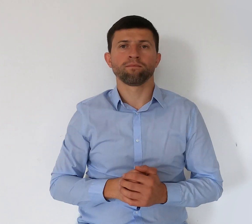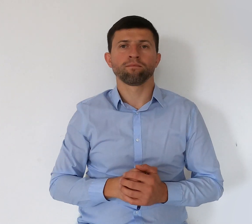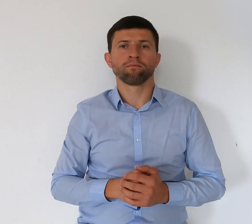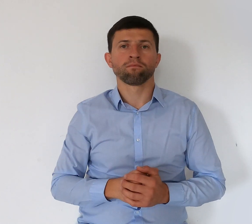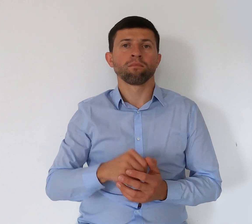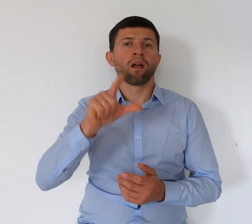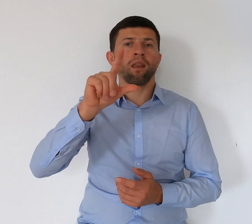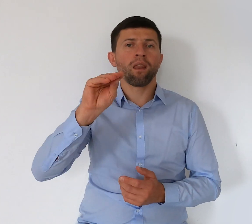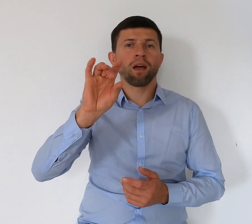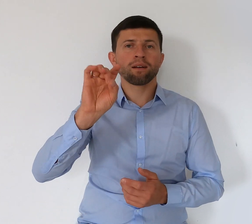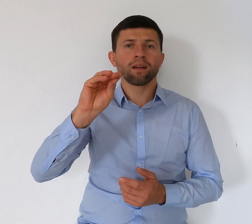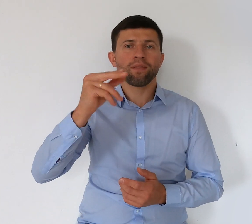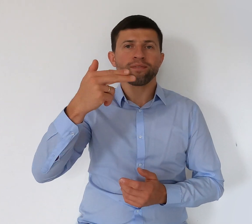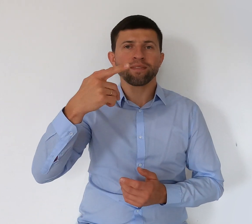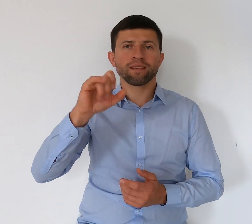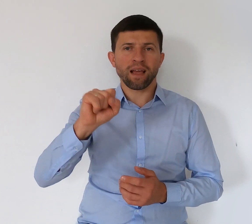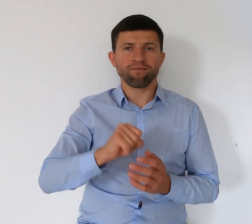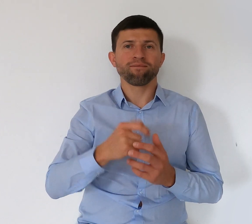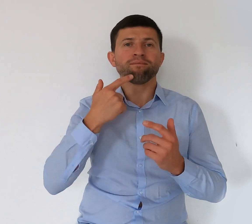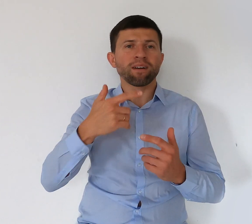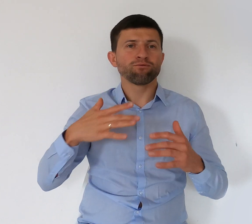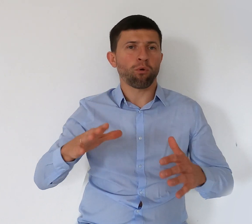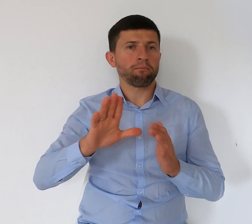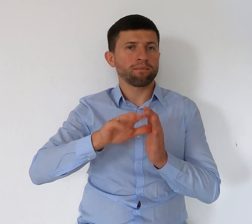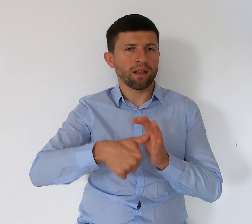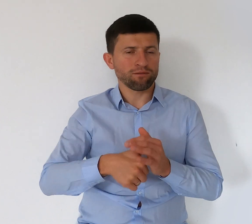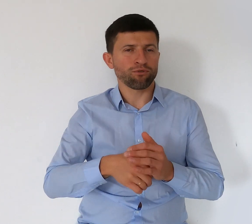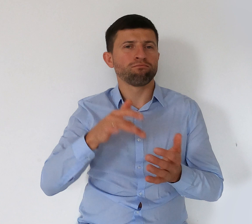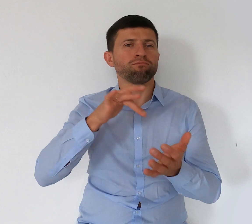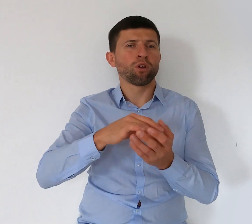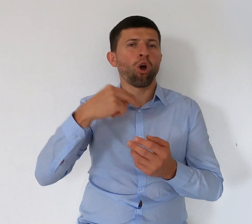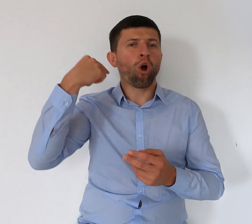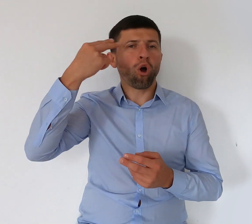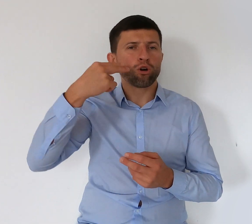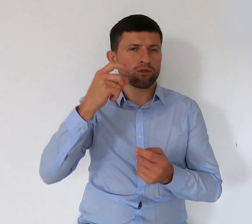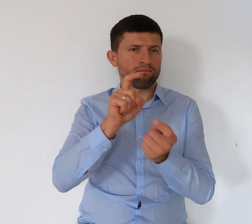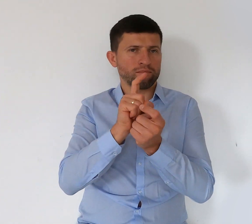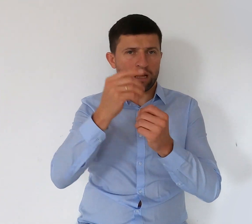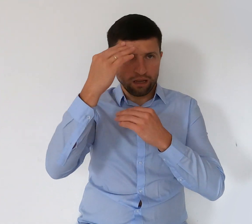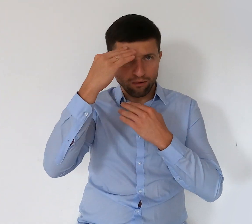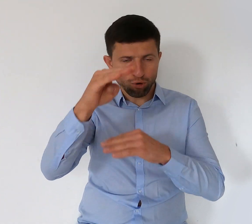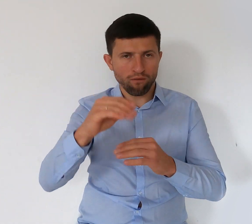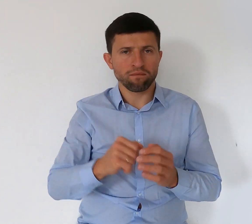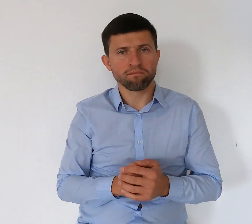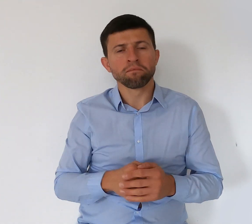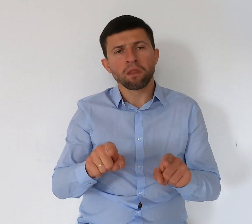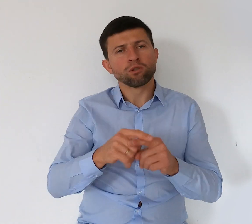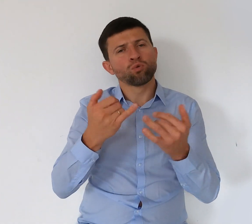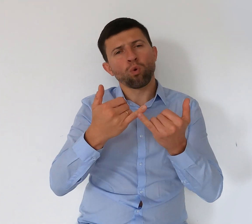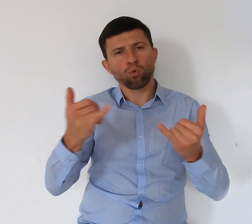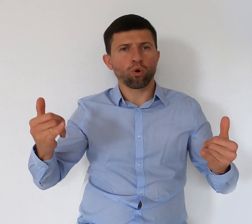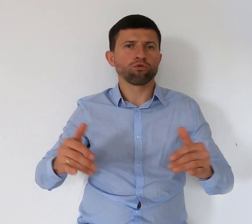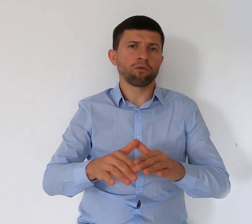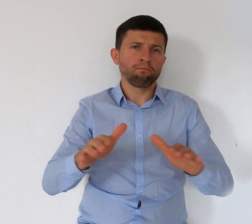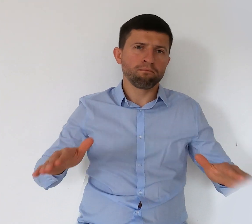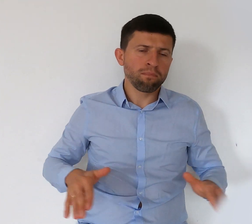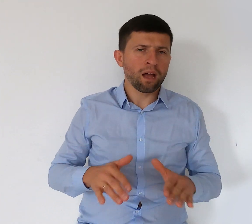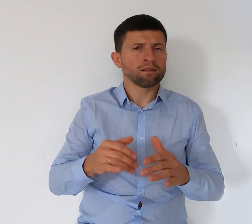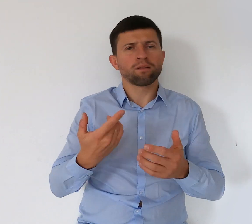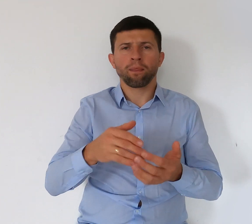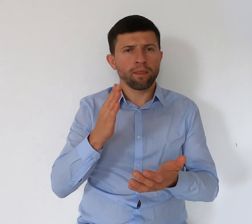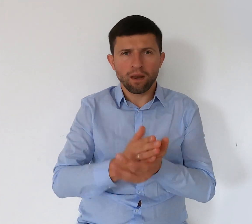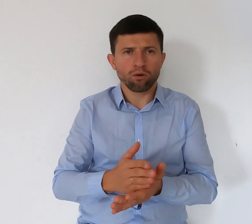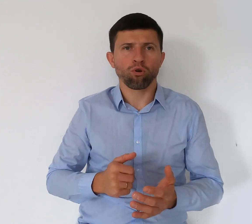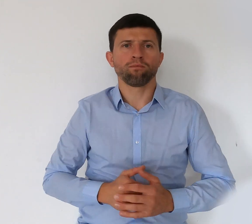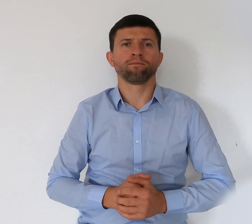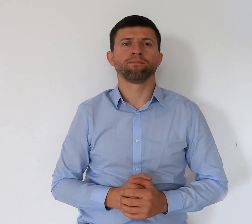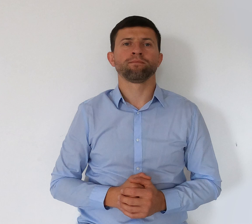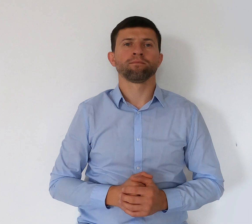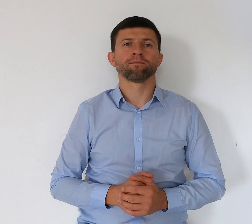Legendia - wesołe miasteczko w Chorzowie, oraz róźne atrakcje